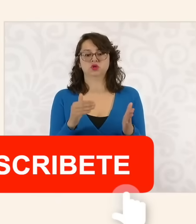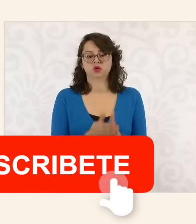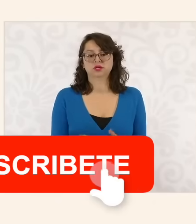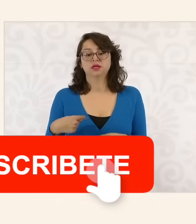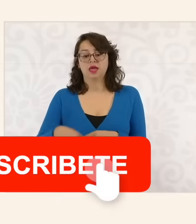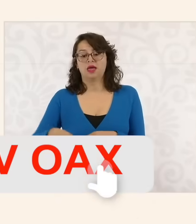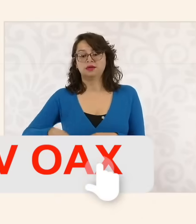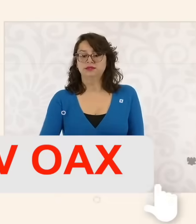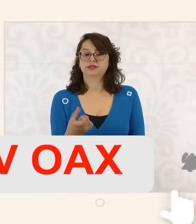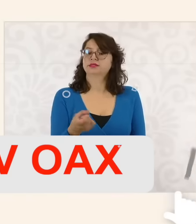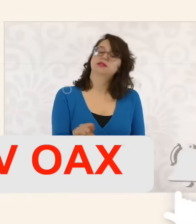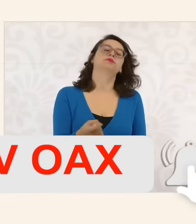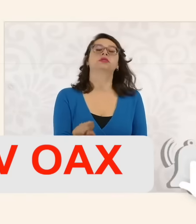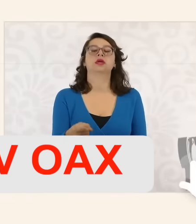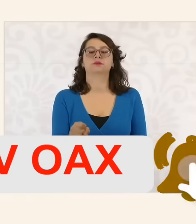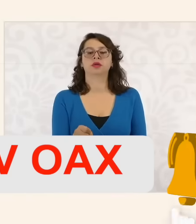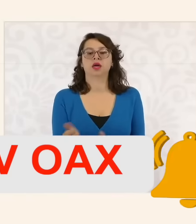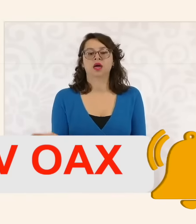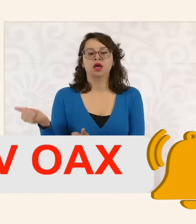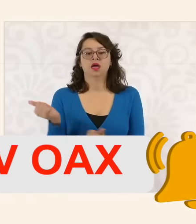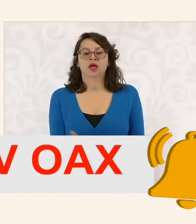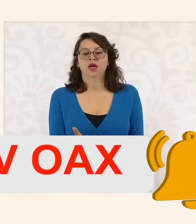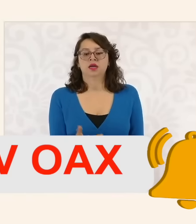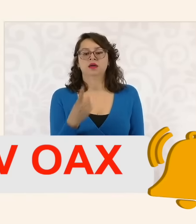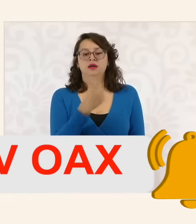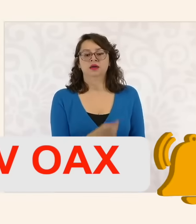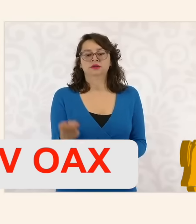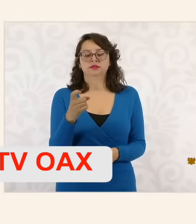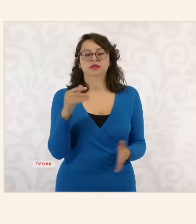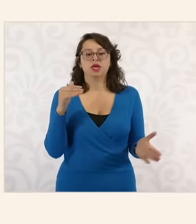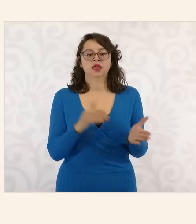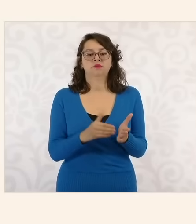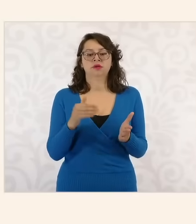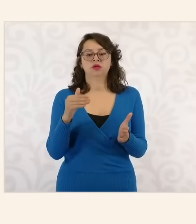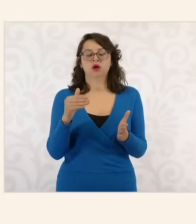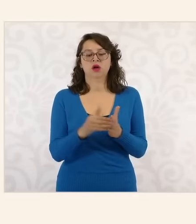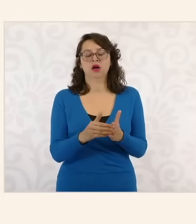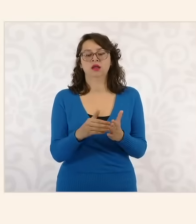tenemos que el jueves pasado, habían llegado ya prácticamente 100 millones 97 para ser exacto al